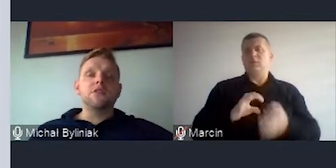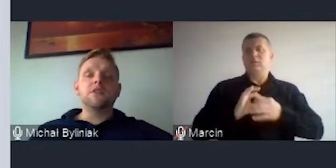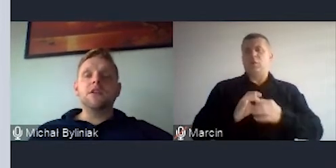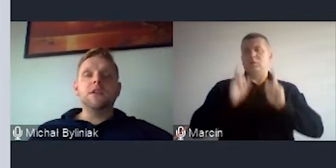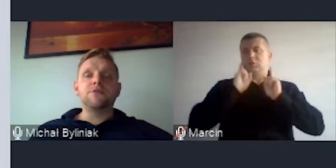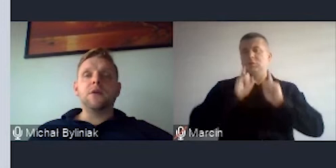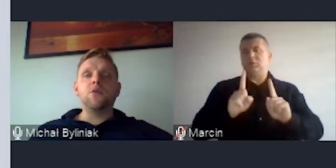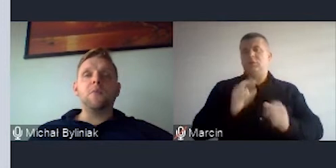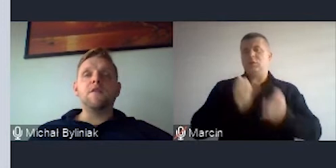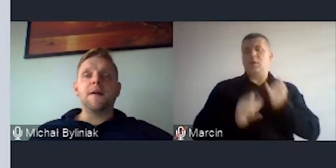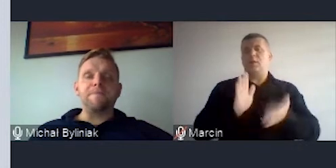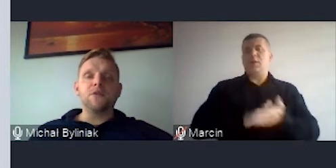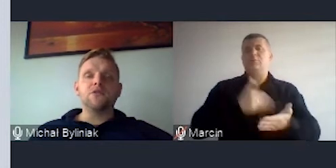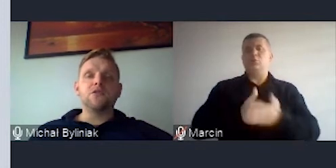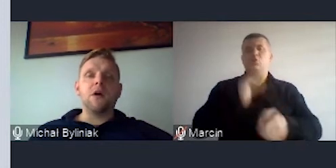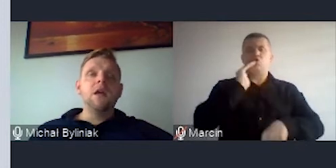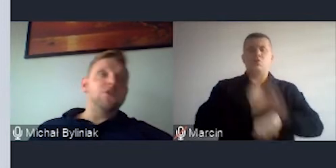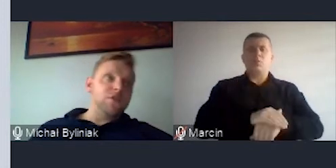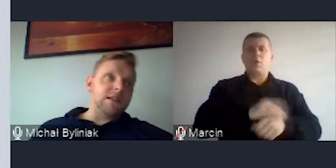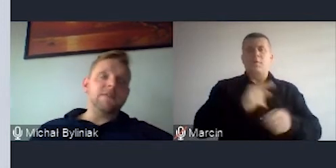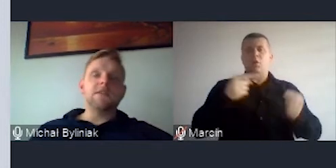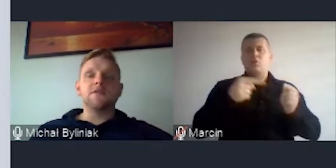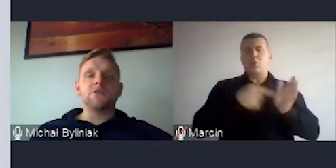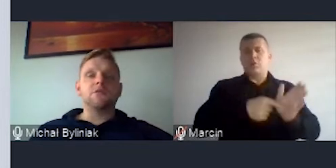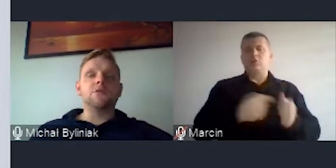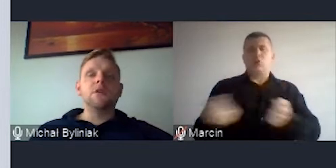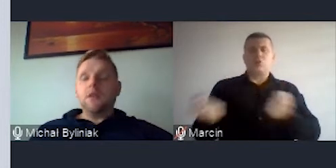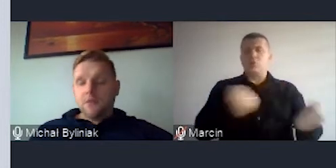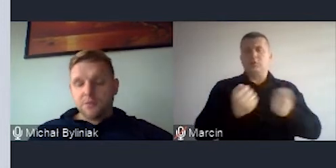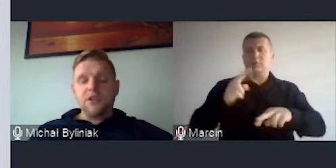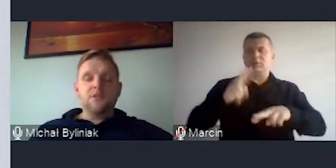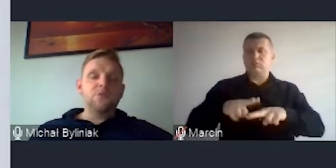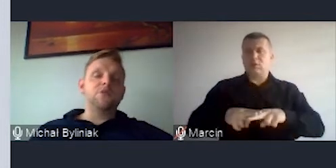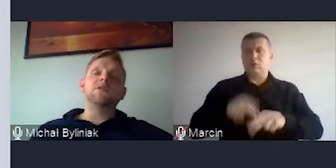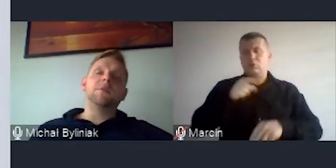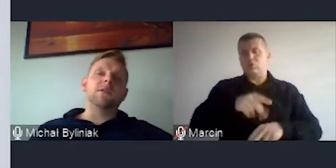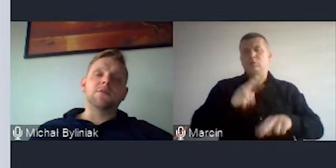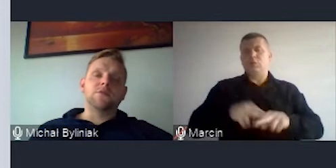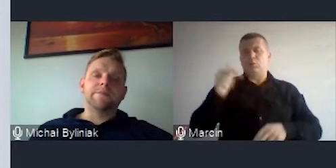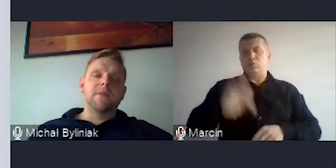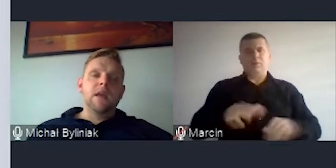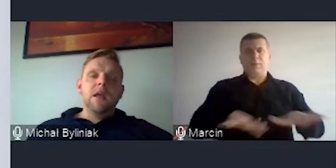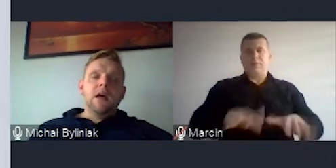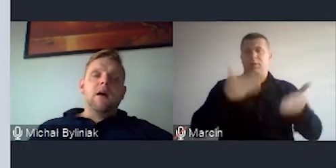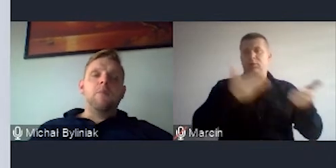czyli na przykład jeśli umowa dotyczyła dostawy danego sprzętu, to sprzęt musi być na miejscu.